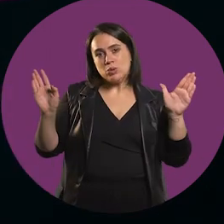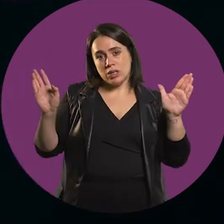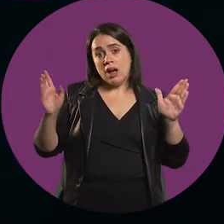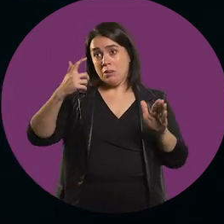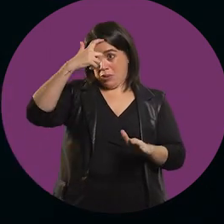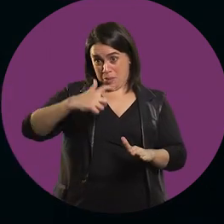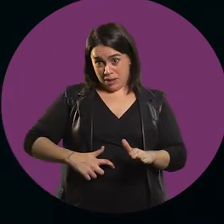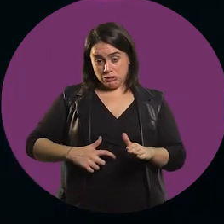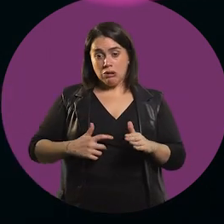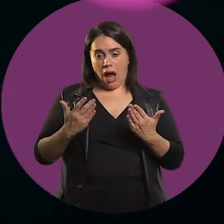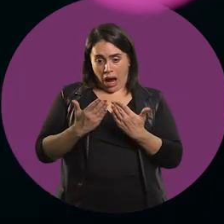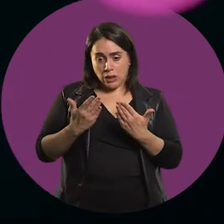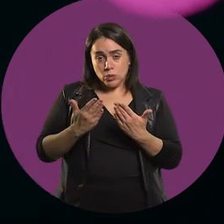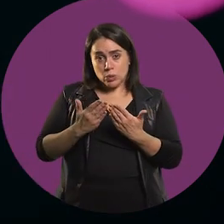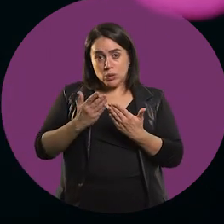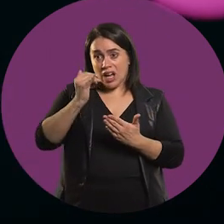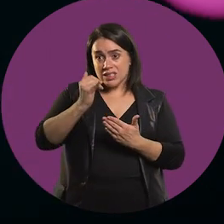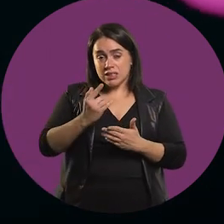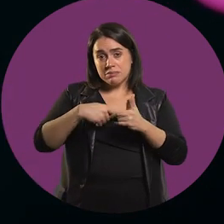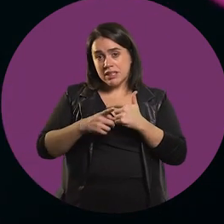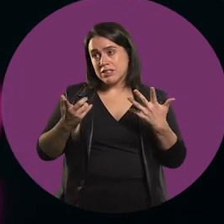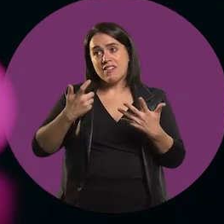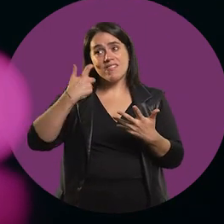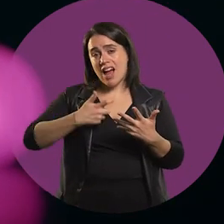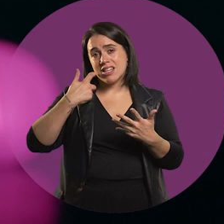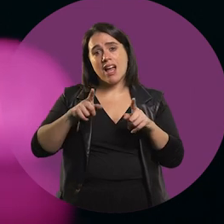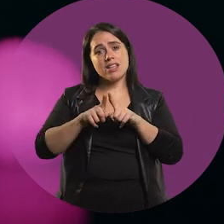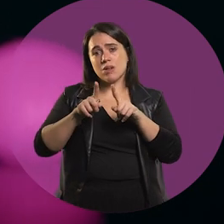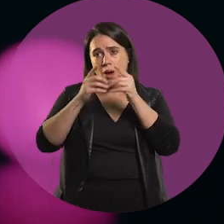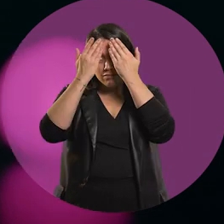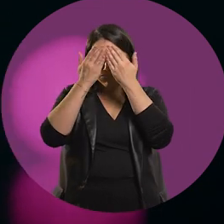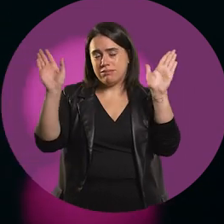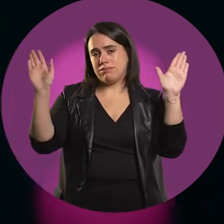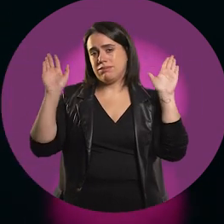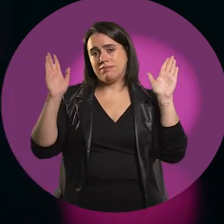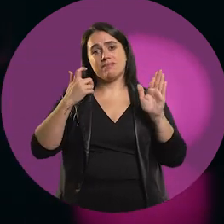esas formaciones existen y no forman parte de las ofertas